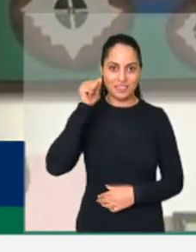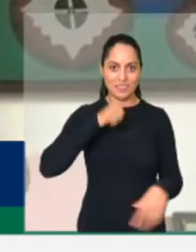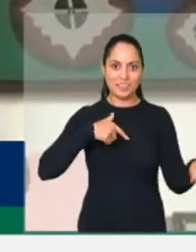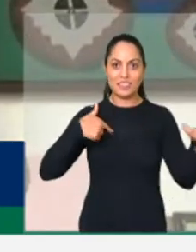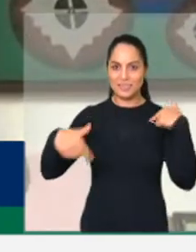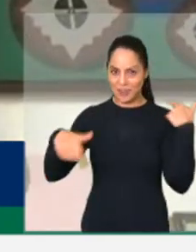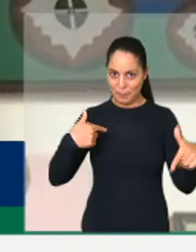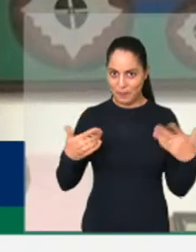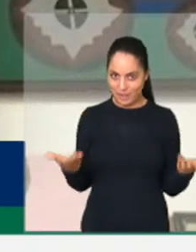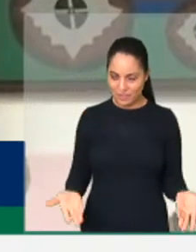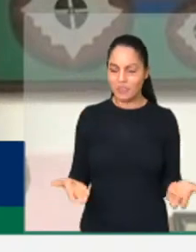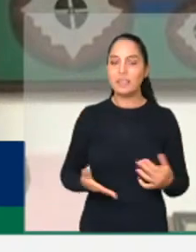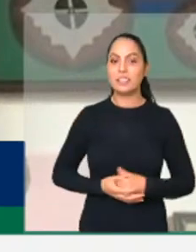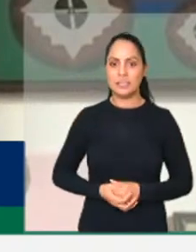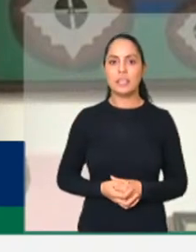TRABALHANDO PARA QUE... CONSIGAMOS QUE ESSES DIREITOS,